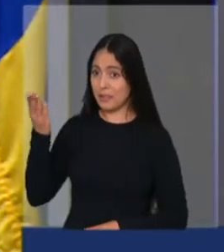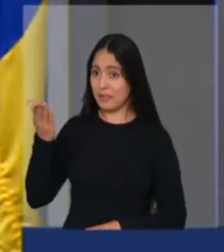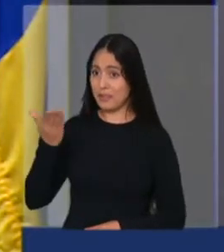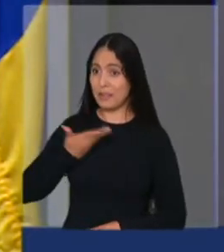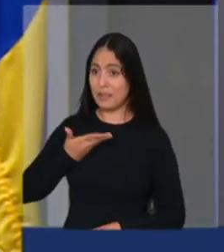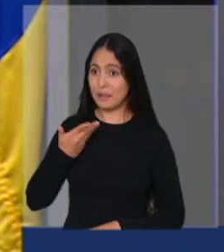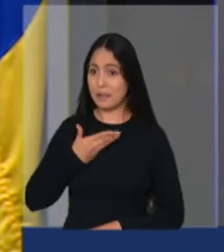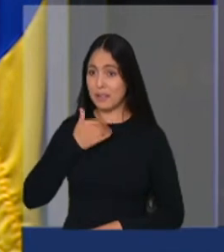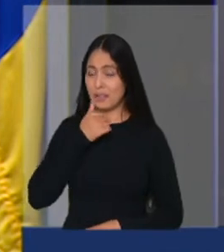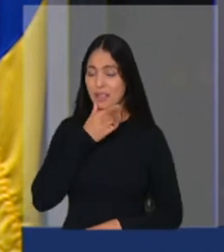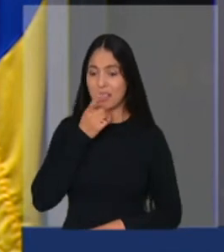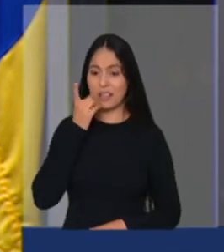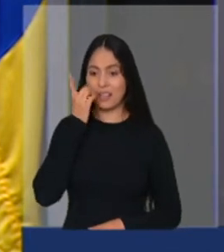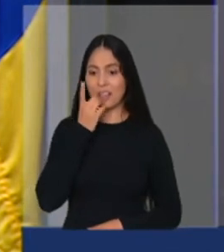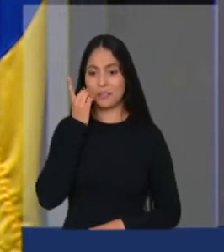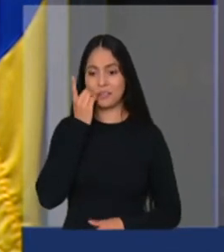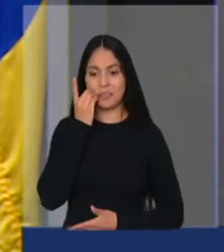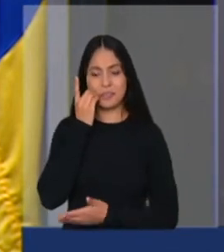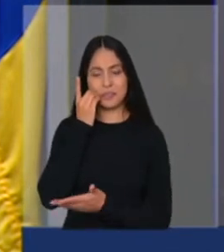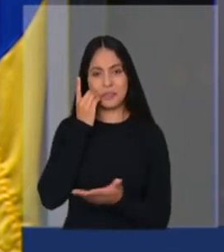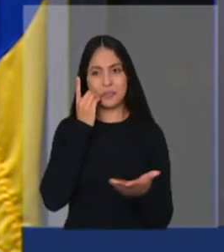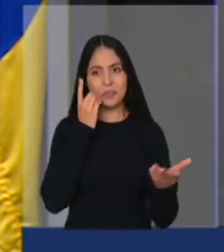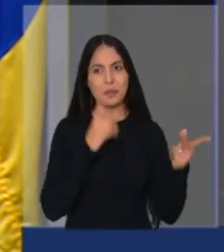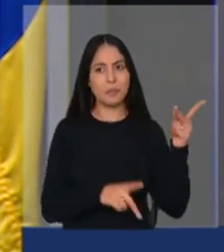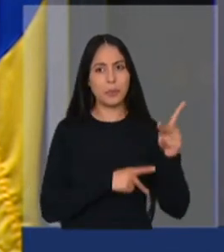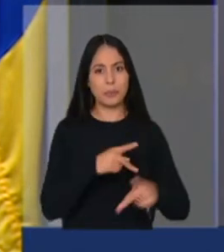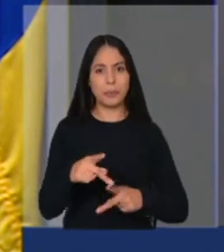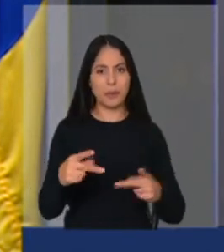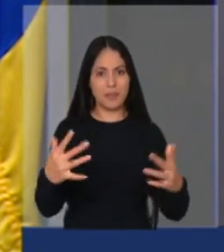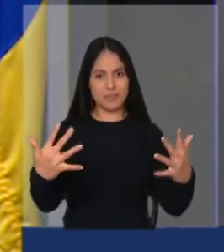GOVERNADORES, OS SENADORES, DEPUTADOS FEDERAIS, DEPUTADOS ESTADUAIS, PREFEITOS E